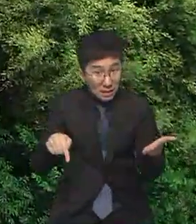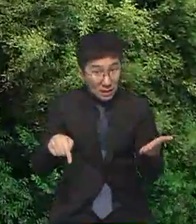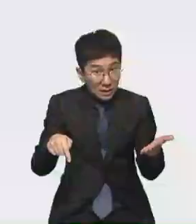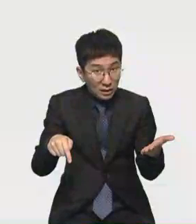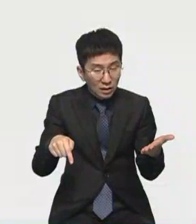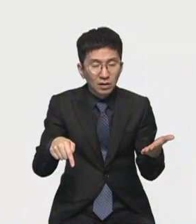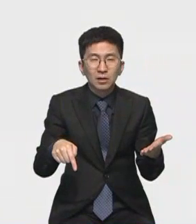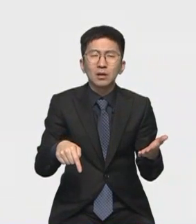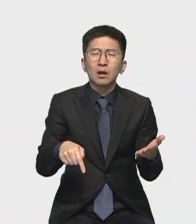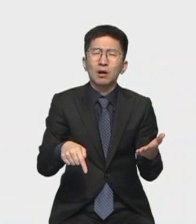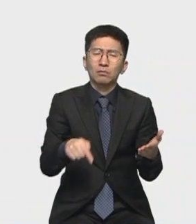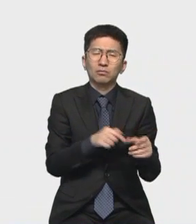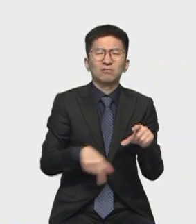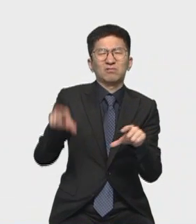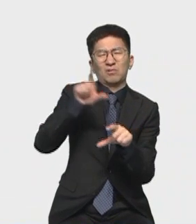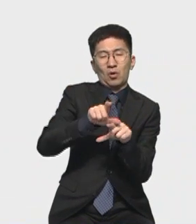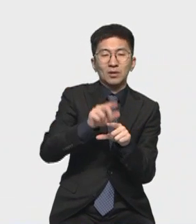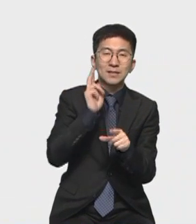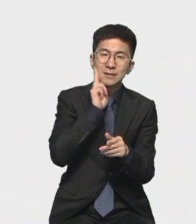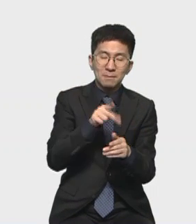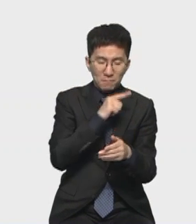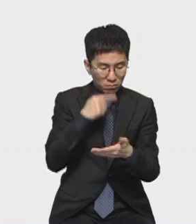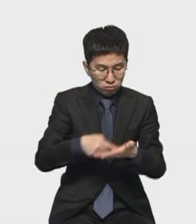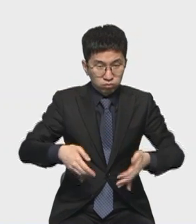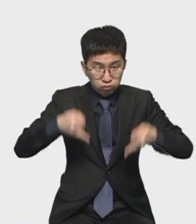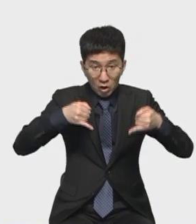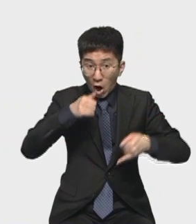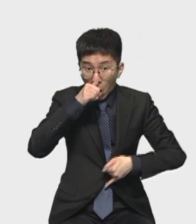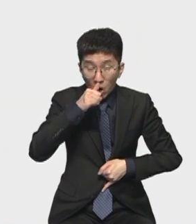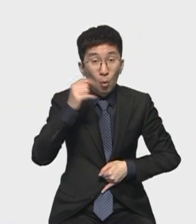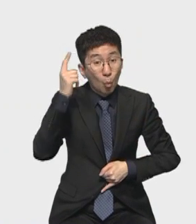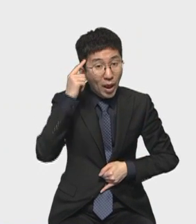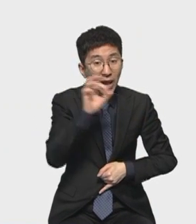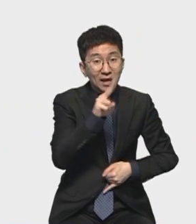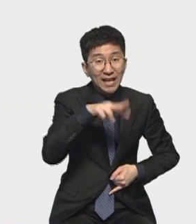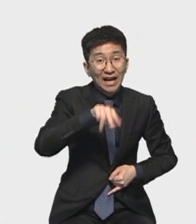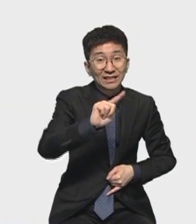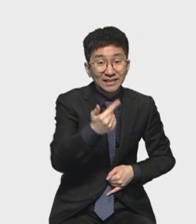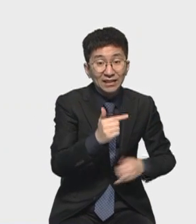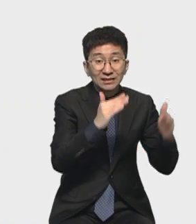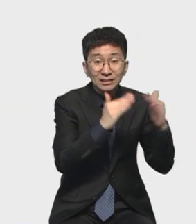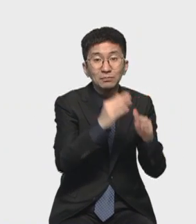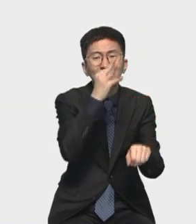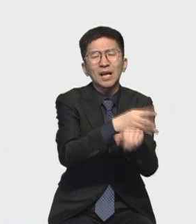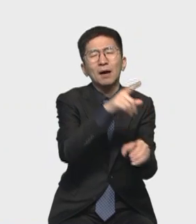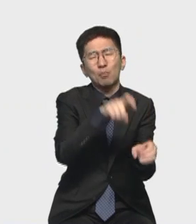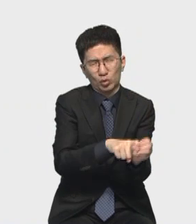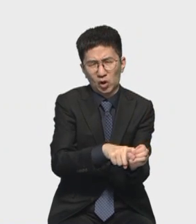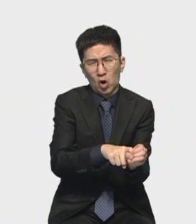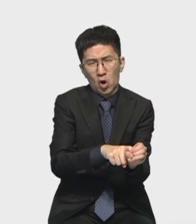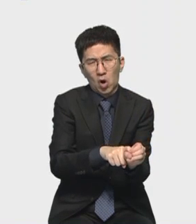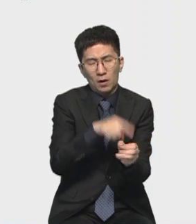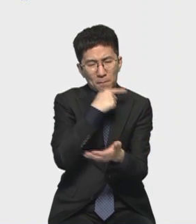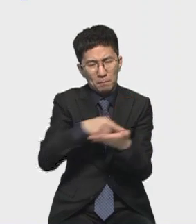청와대는 채무는 경남 양산 사저 신축 과정에서 생긴 일시적인 것이며 양산 매곡동 구 사저와 부지를 최근에 팔아